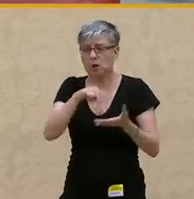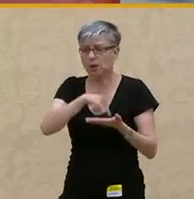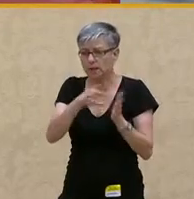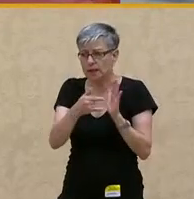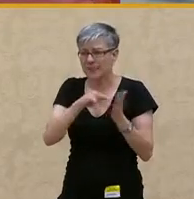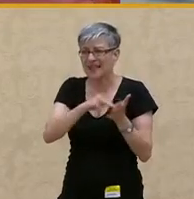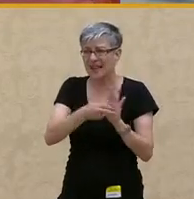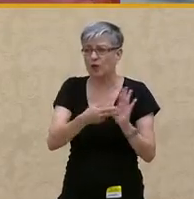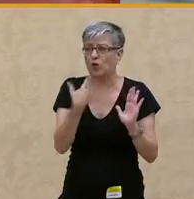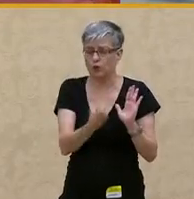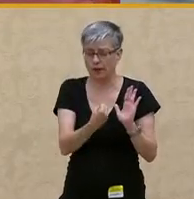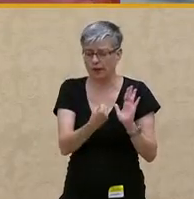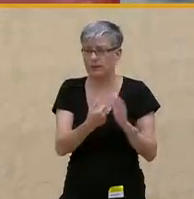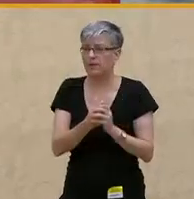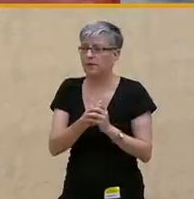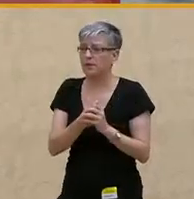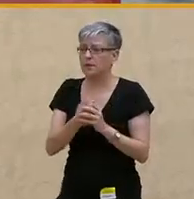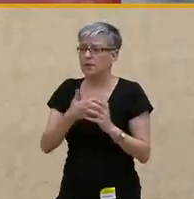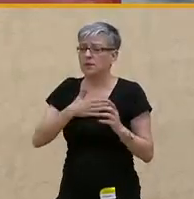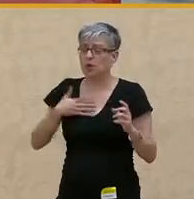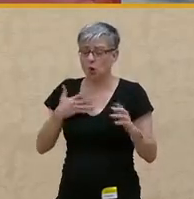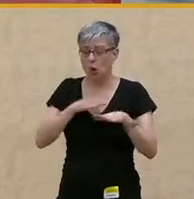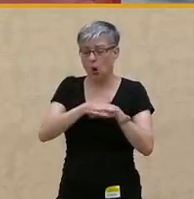lo señalabais muy bien antes. Yo vengo de trabajar de la Administración, vengo de trabajar en Salud